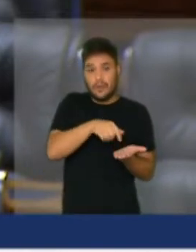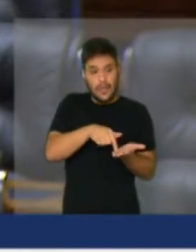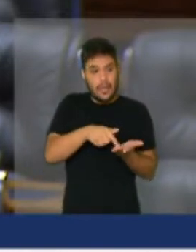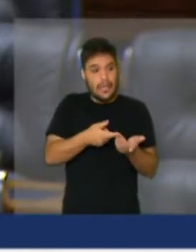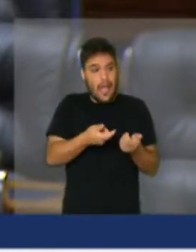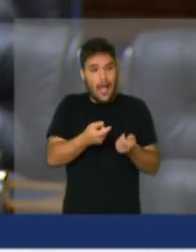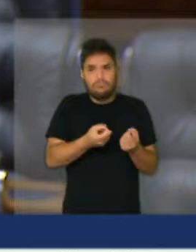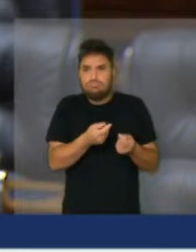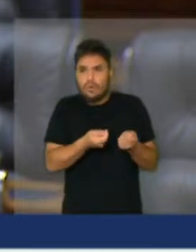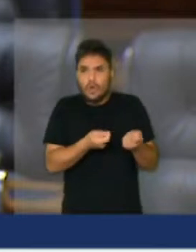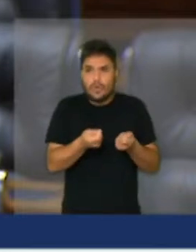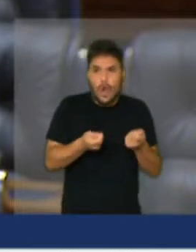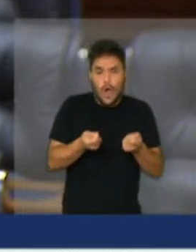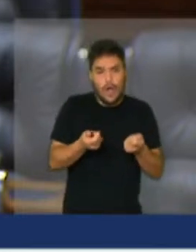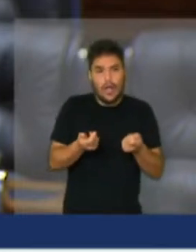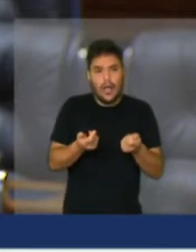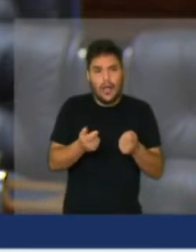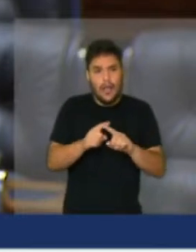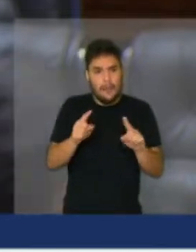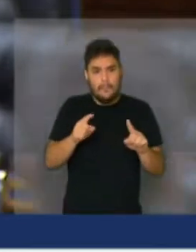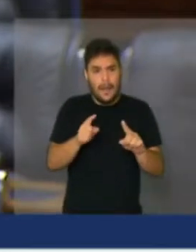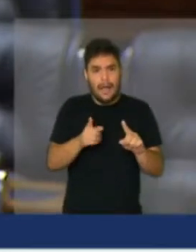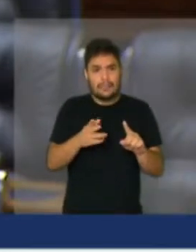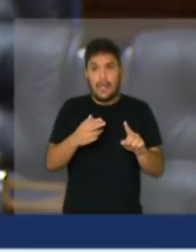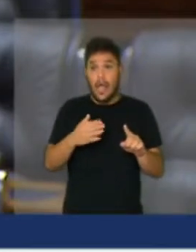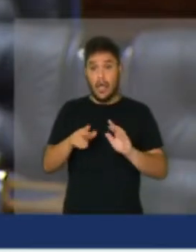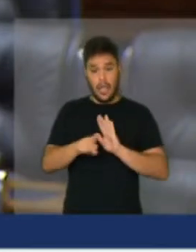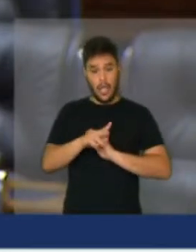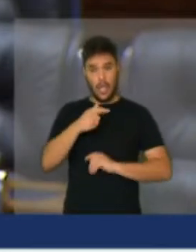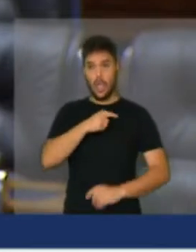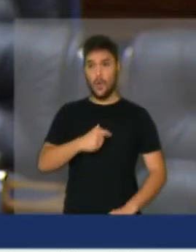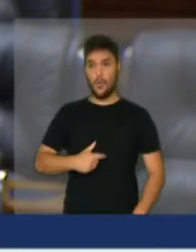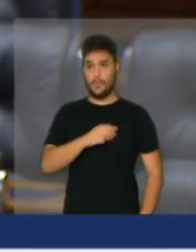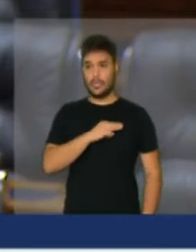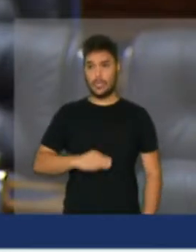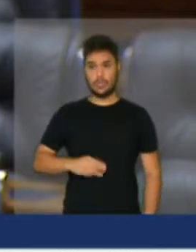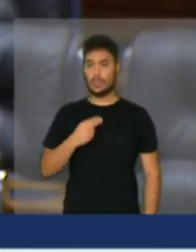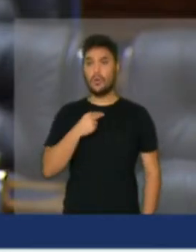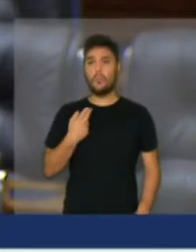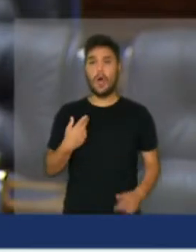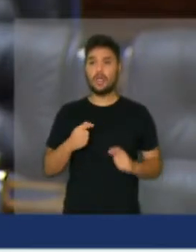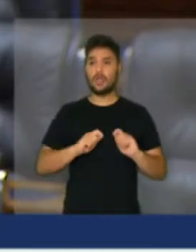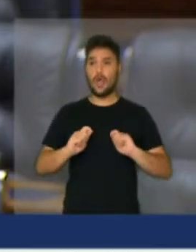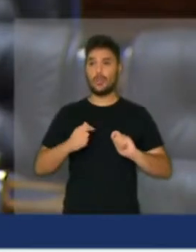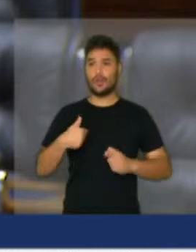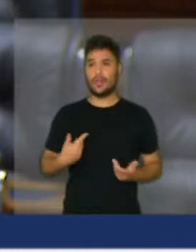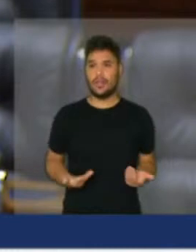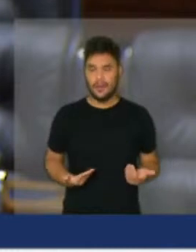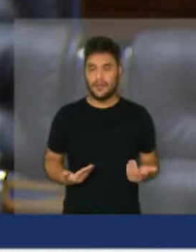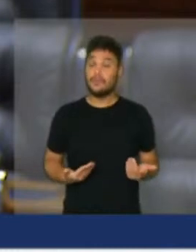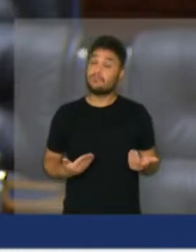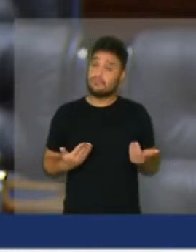VOCÊ TENHA UM ÓRGÃO QUE É PARA OBSERVAÇÃO DOS BRASILEIROS E SUA PRÓPRIA CONTA NÃO PODE SER OBSERVADO, MAS NÃO HÁ NECESSIDADE DE UMA CONVOCAÇÃO O PRÓPRIO